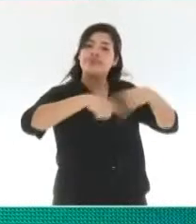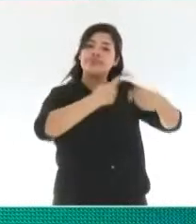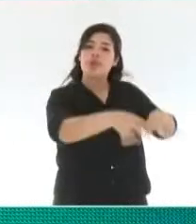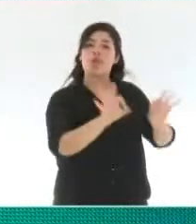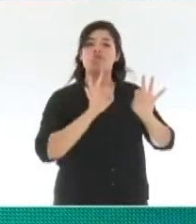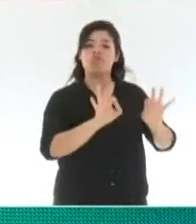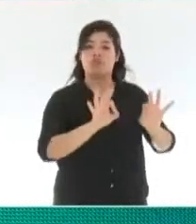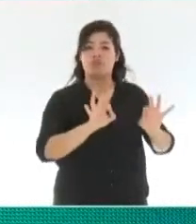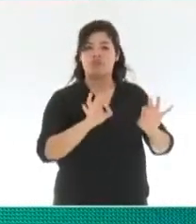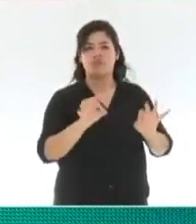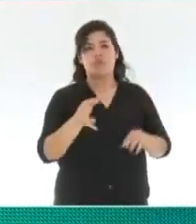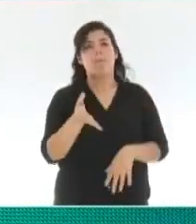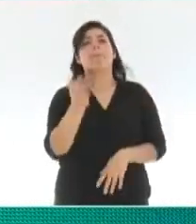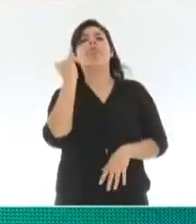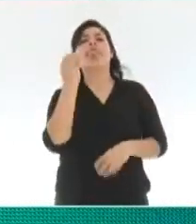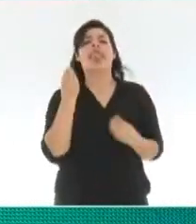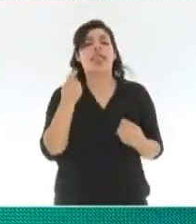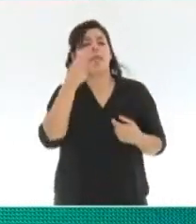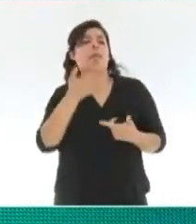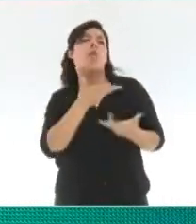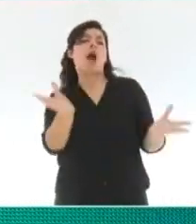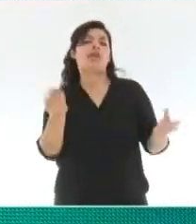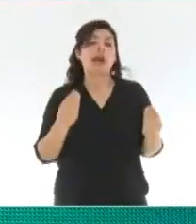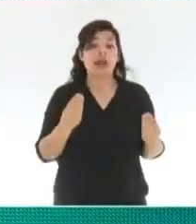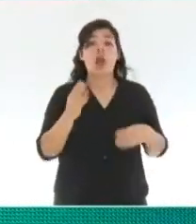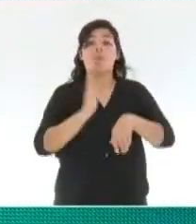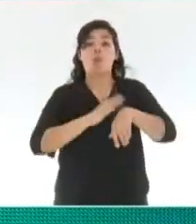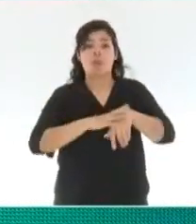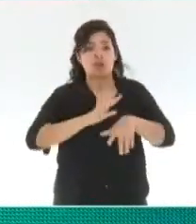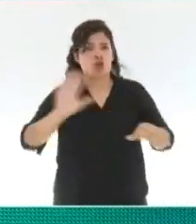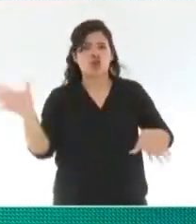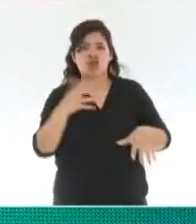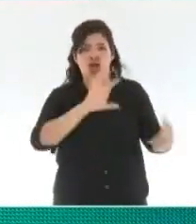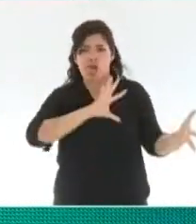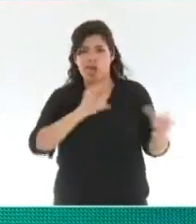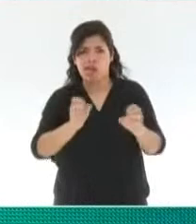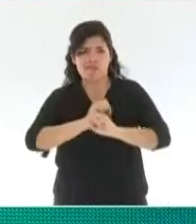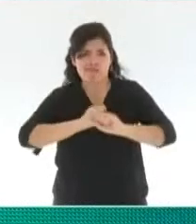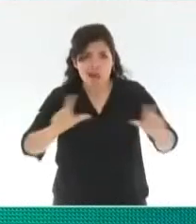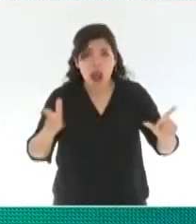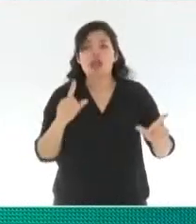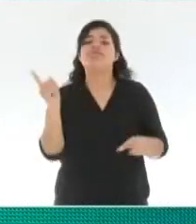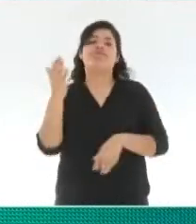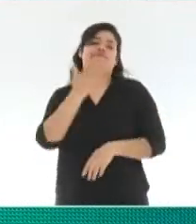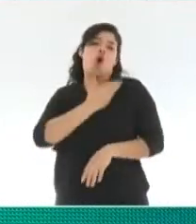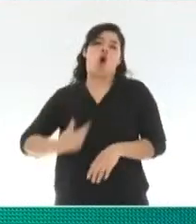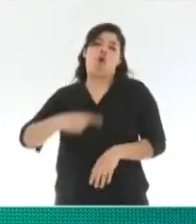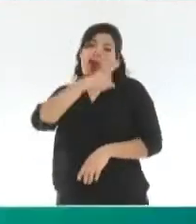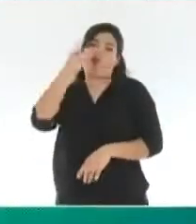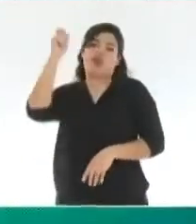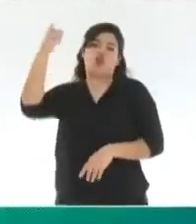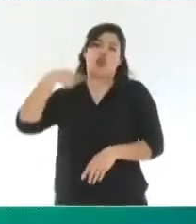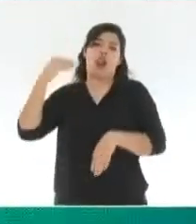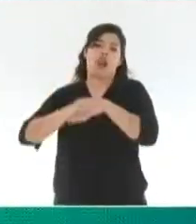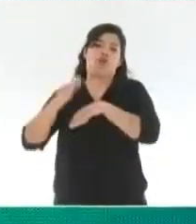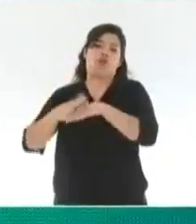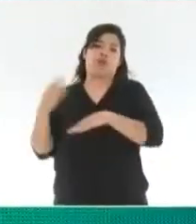PATERNAL Y VILLA KRESS MO Y FUE EL ESTADO NACIONAL QUE LOGRóÓ